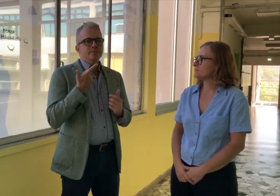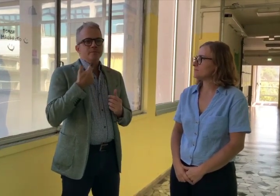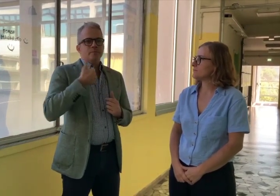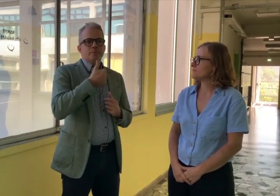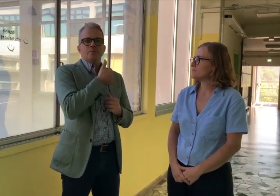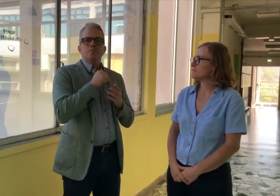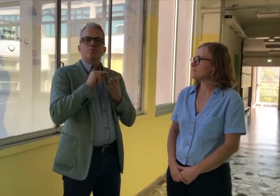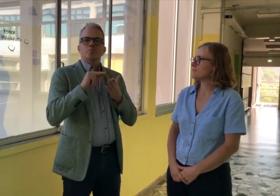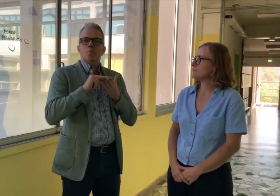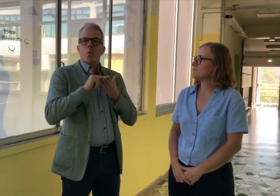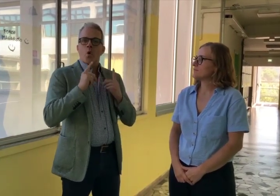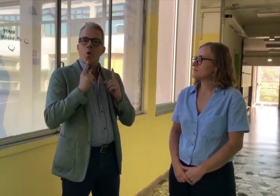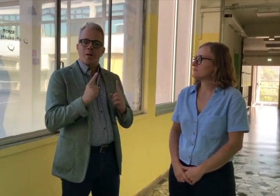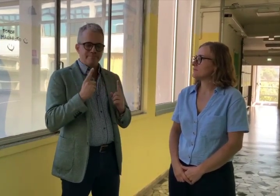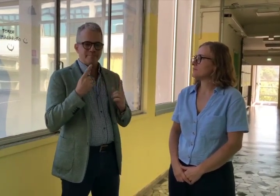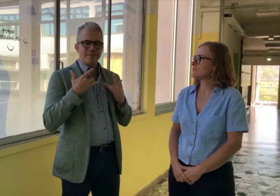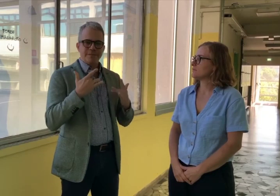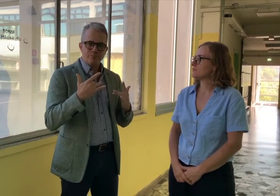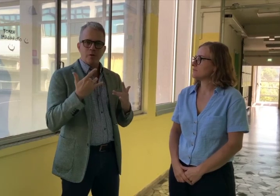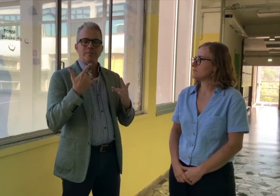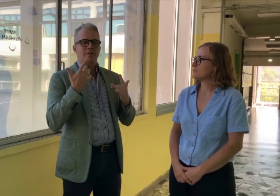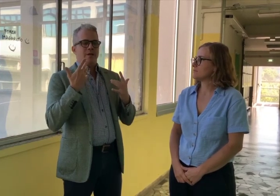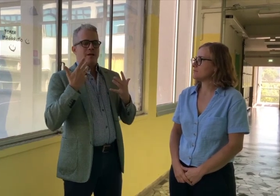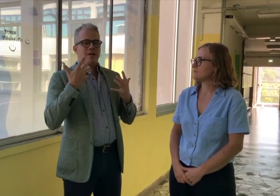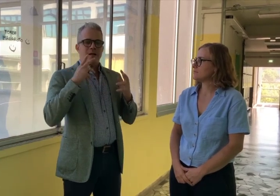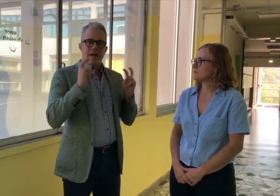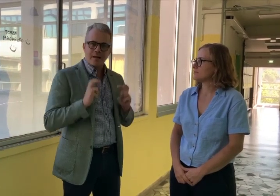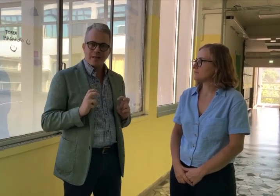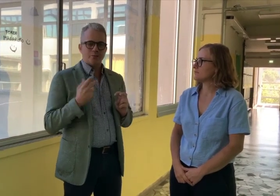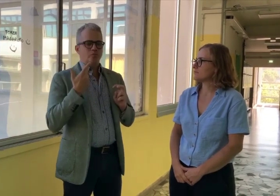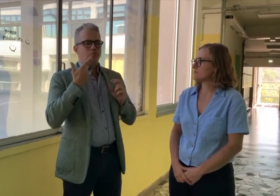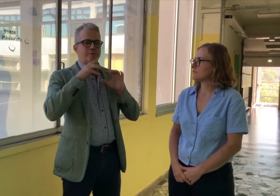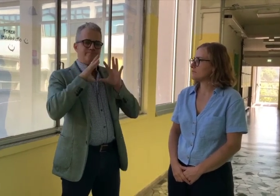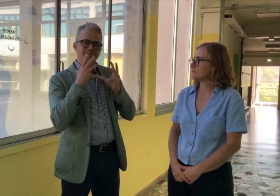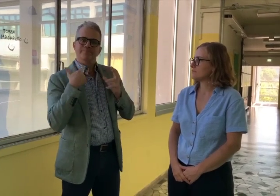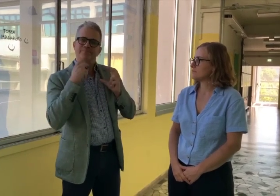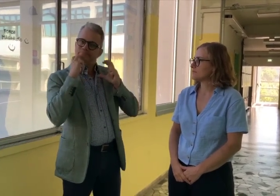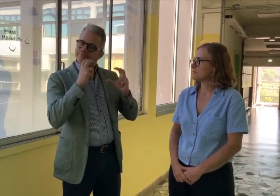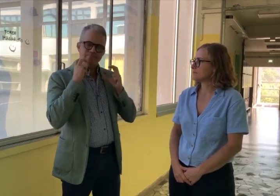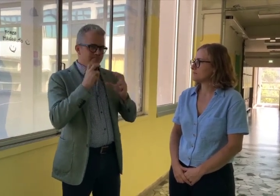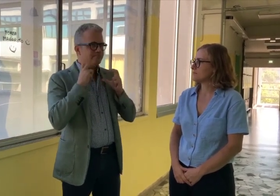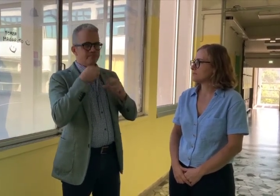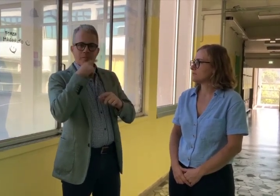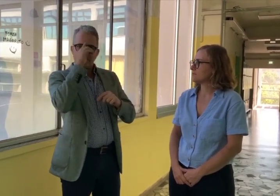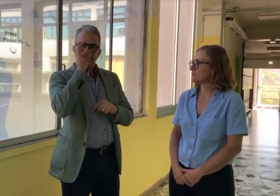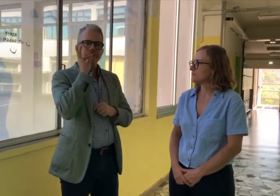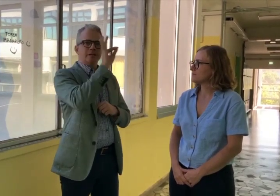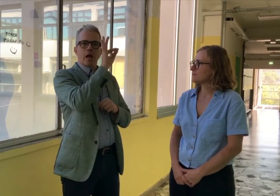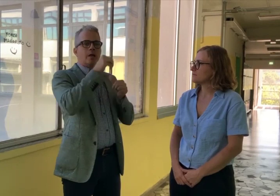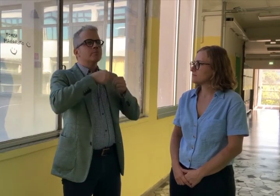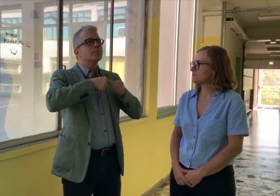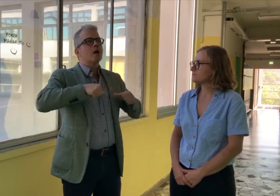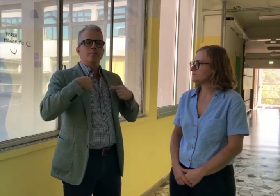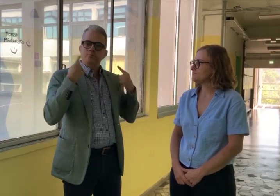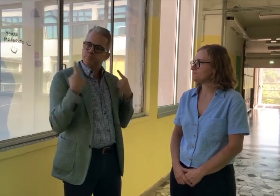Ogni scuola in base alle proprie risorse e disponibilità si impegna a perseguire le finalità di base,